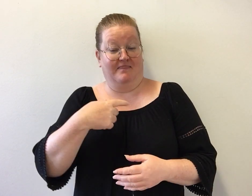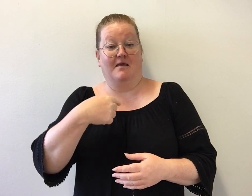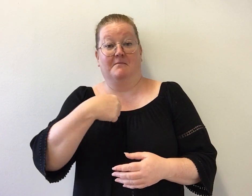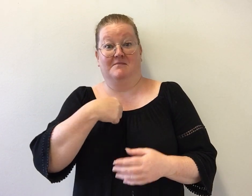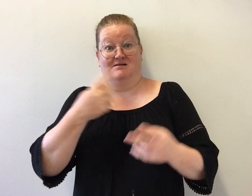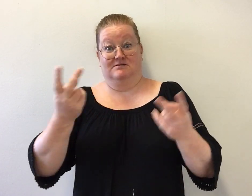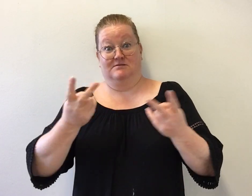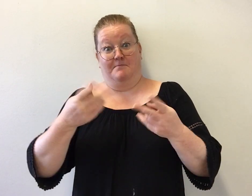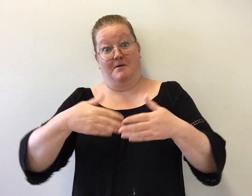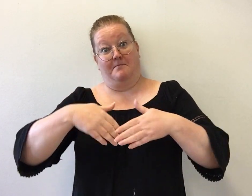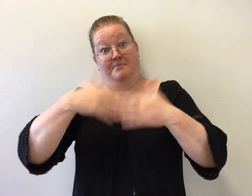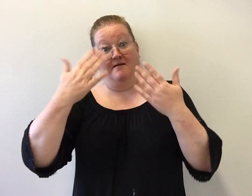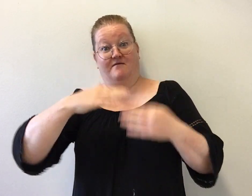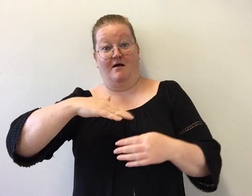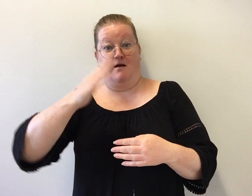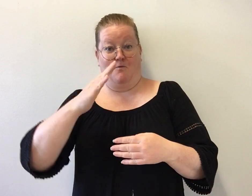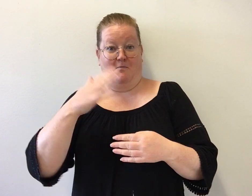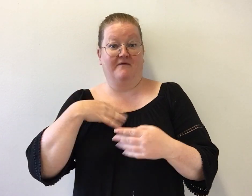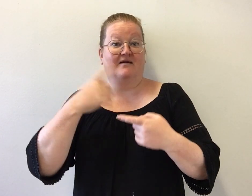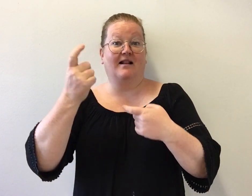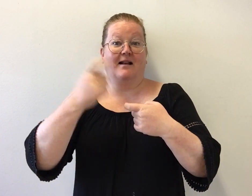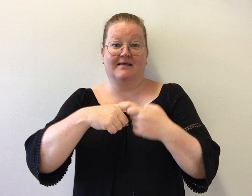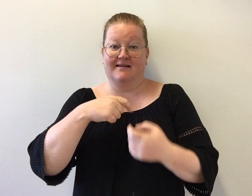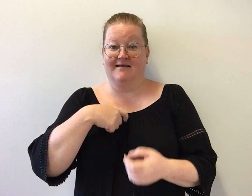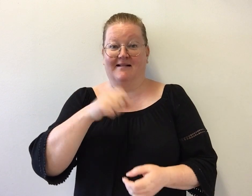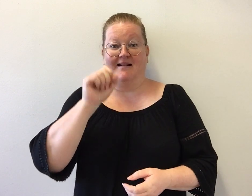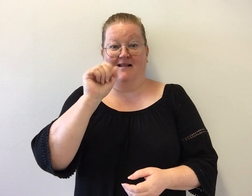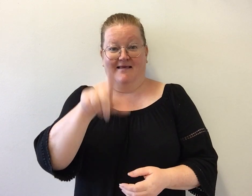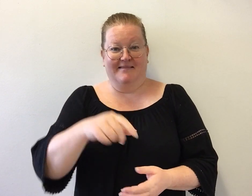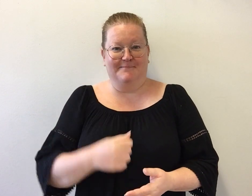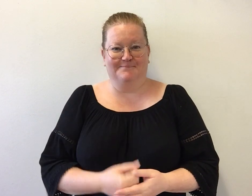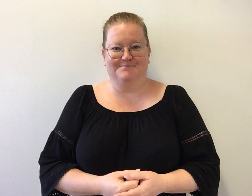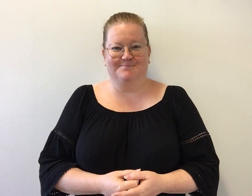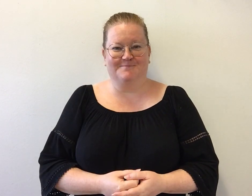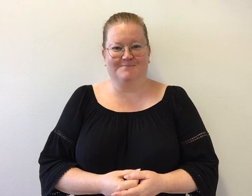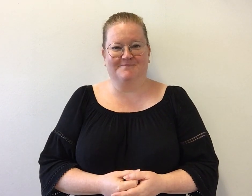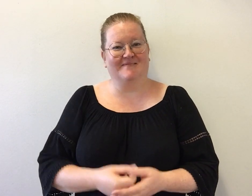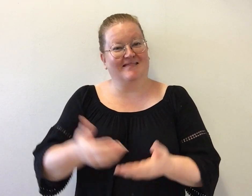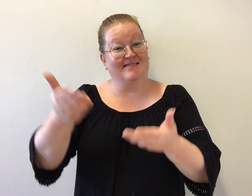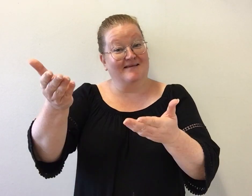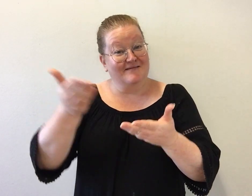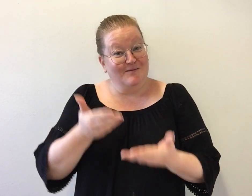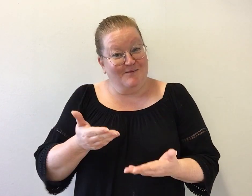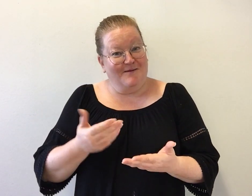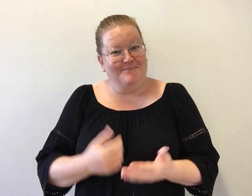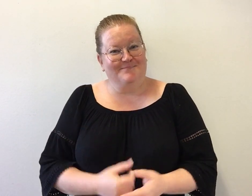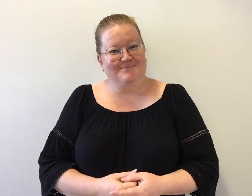niin lähetän sinulle Zoom-linkin 19.9. aamupäivän aikana. Tervetuloa!